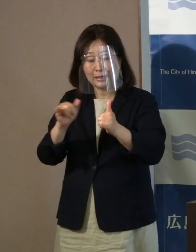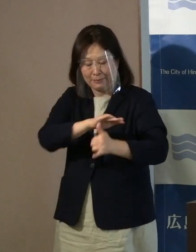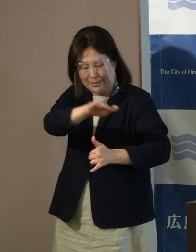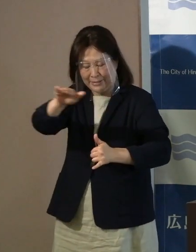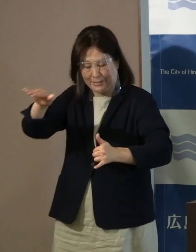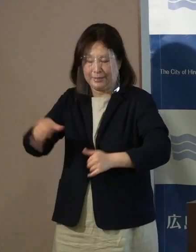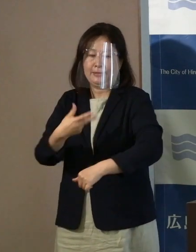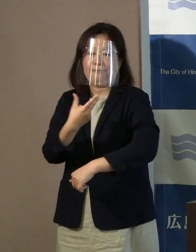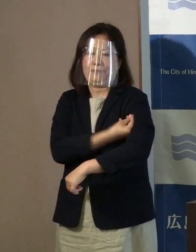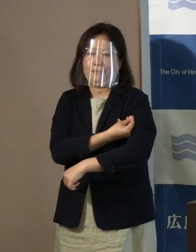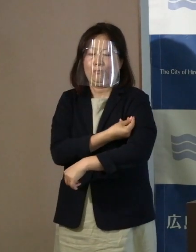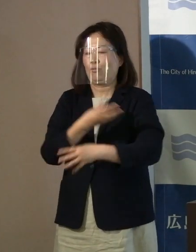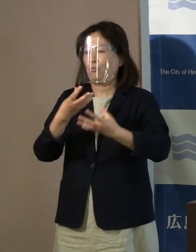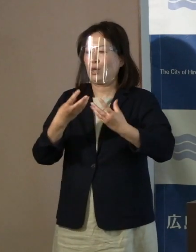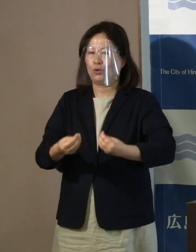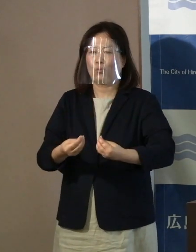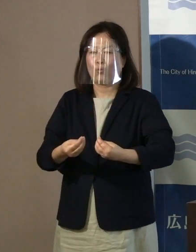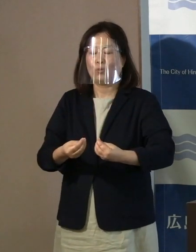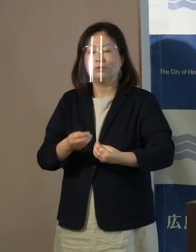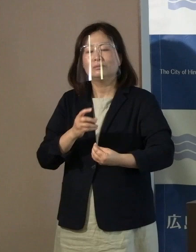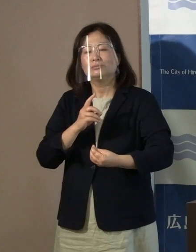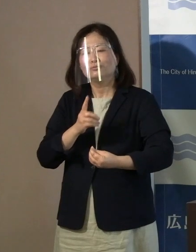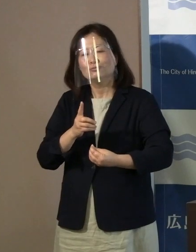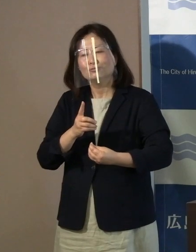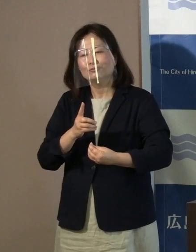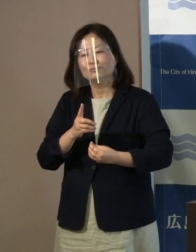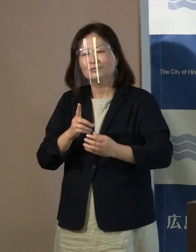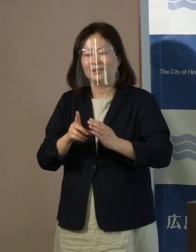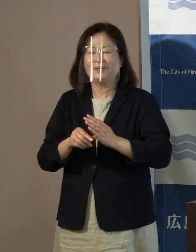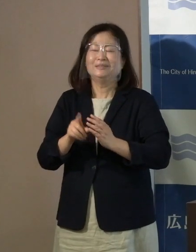完了とかっていうことでいえば､ いとも簡単ですけれども､